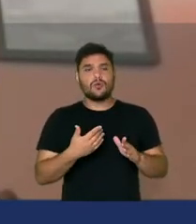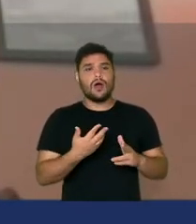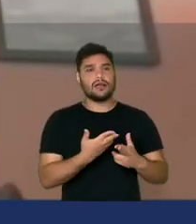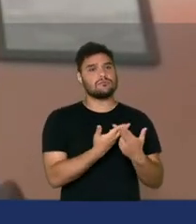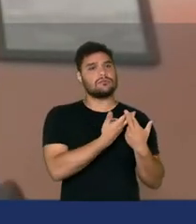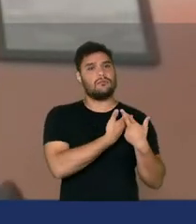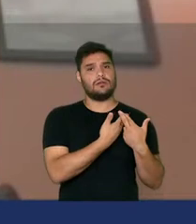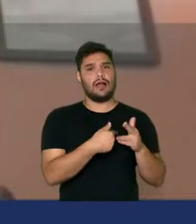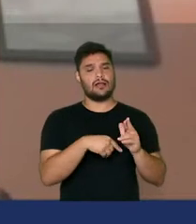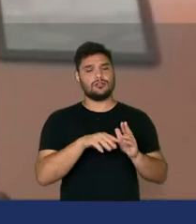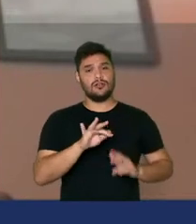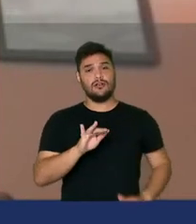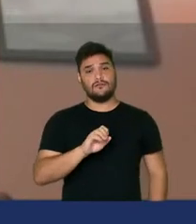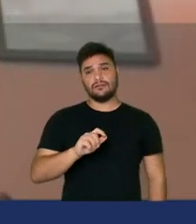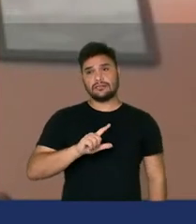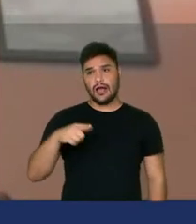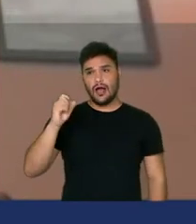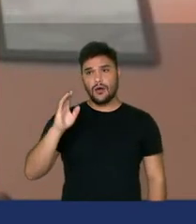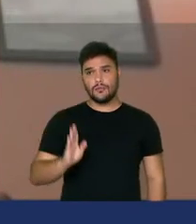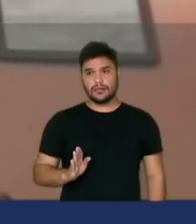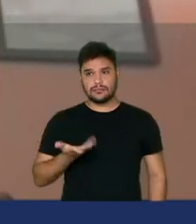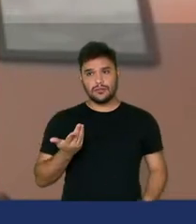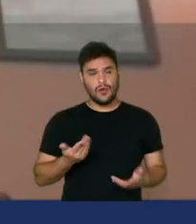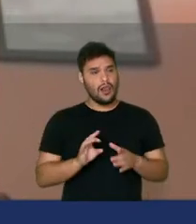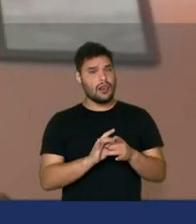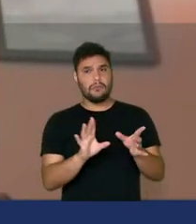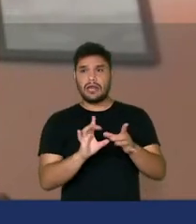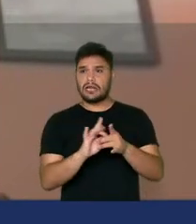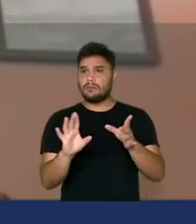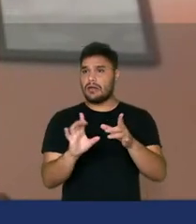POUCO A POUCO MATANDO A INSTABILIDADE FISCAL NO BRASIL, EXCEPCIONALIZO ANDO TODA E QUALQUER TRANSFERÊNCIA